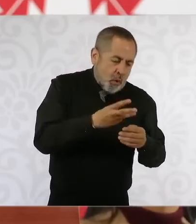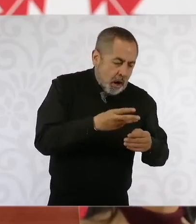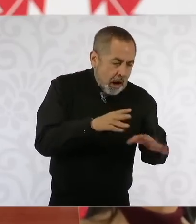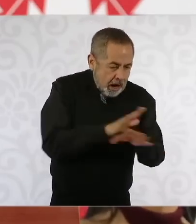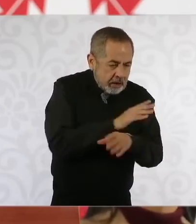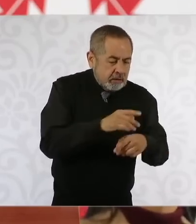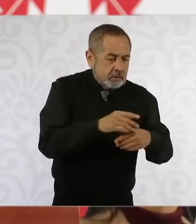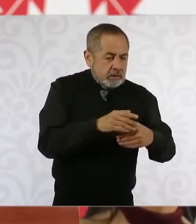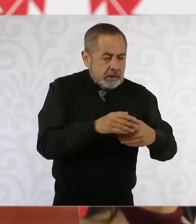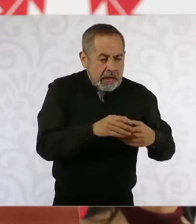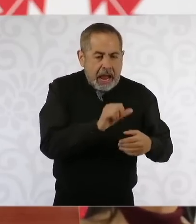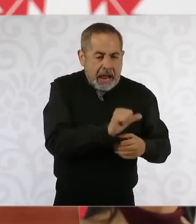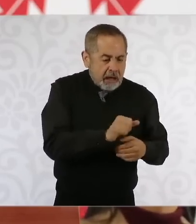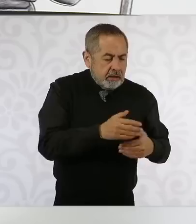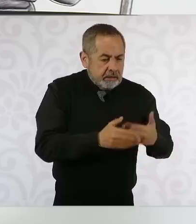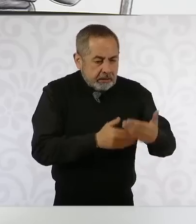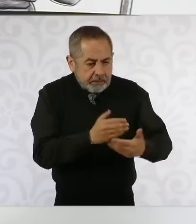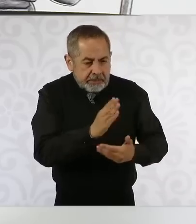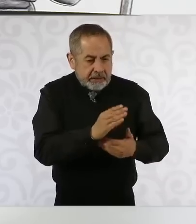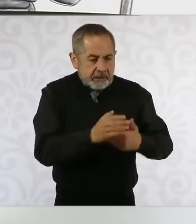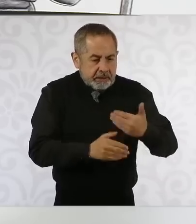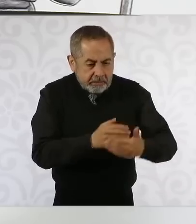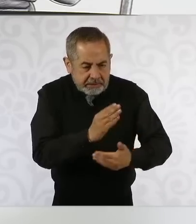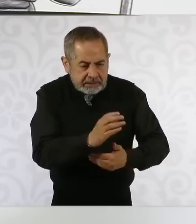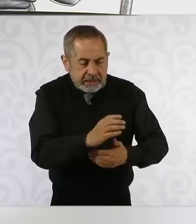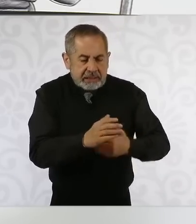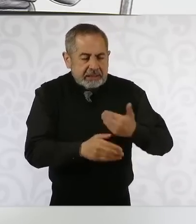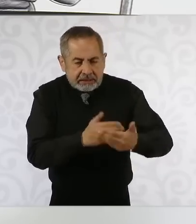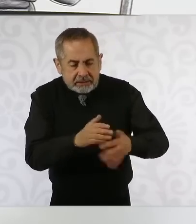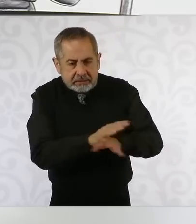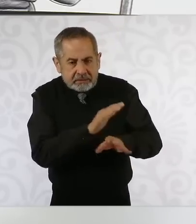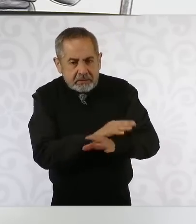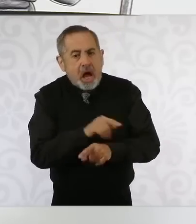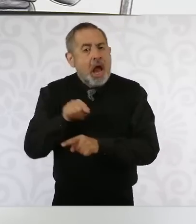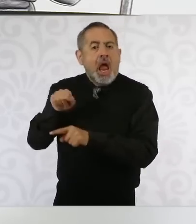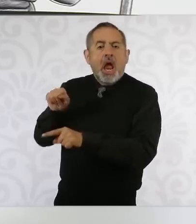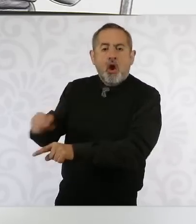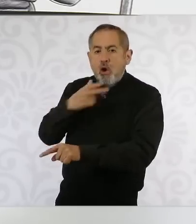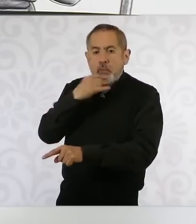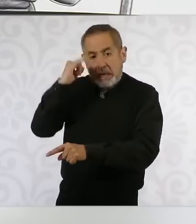anteriores Y con el método de gupta que lo patentó y que lo publicó en las redes sociales con tan